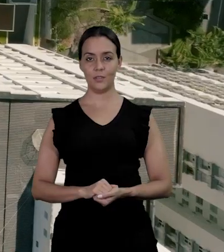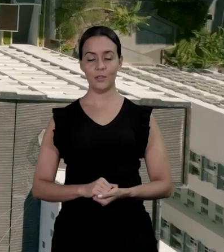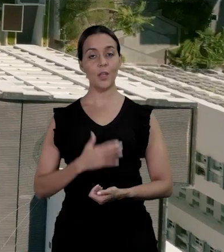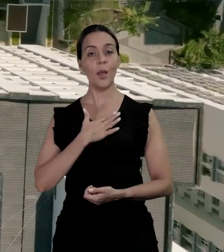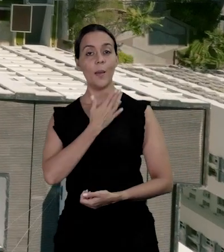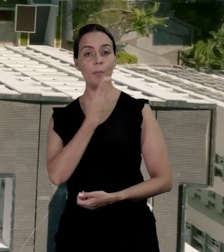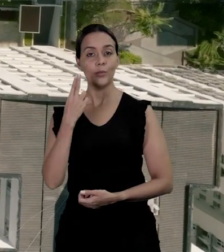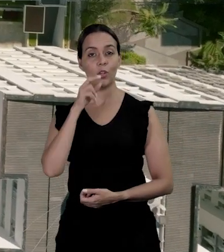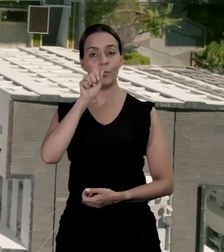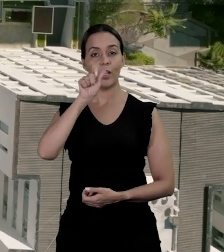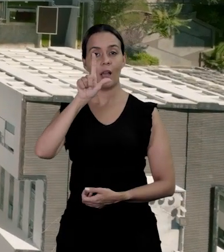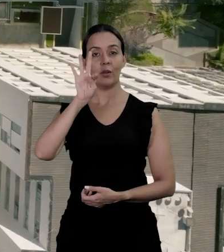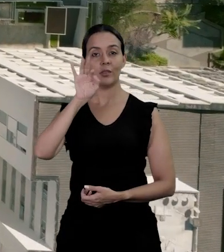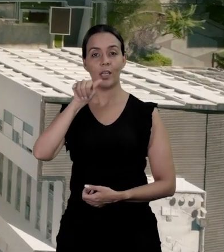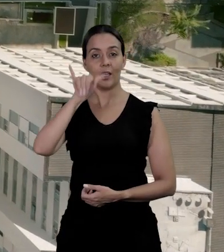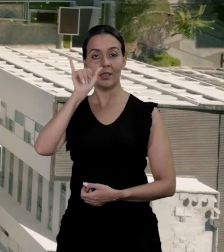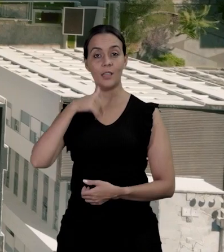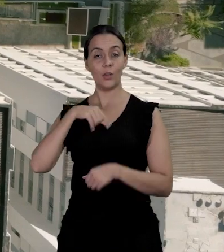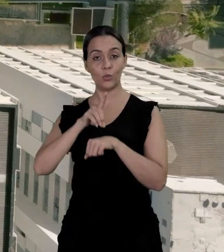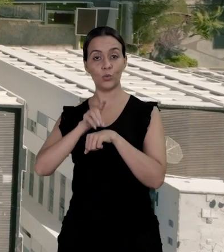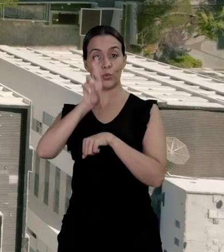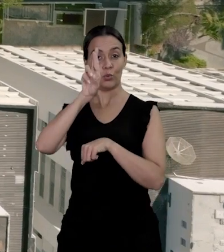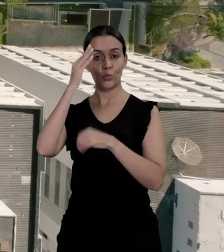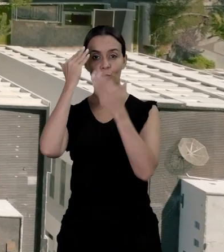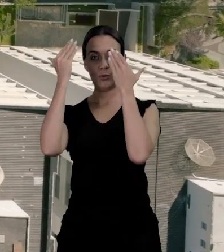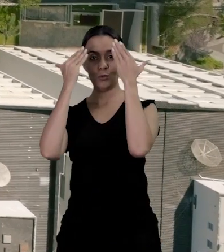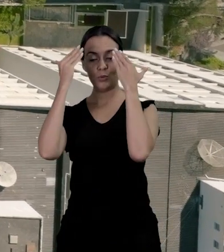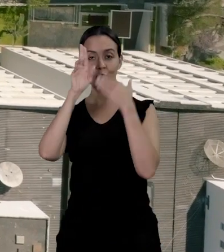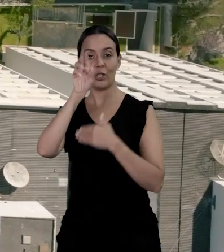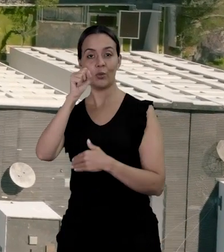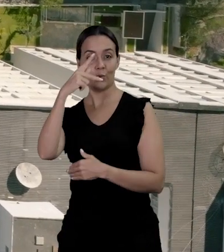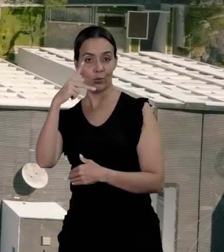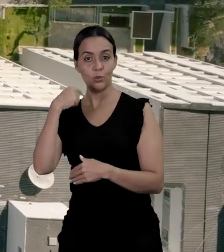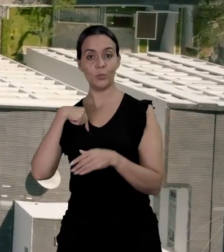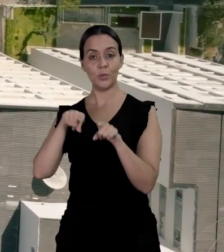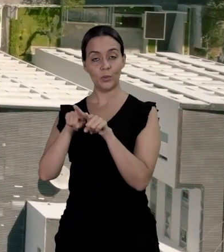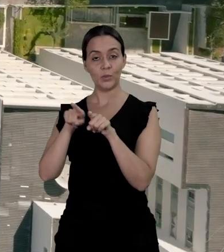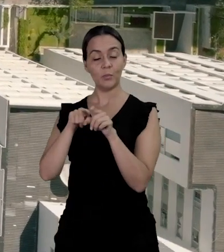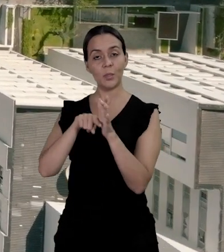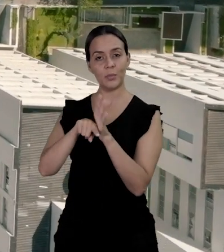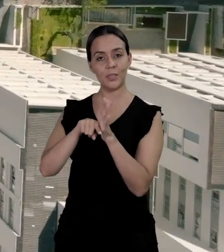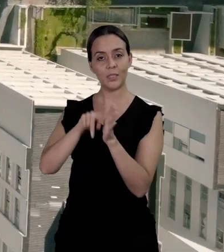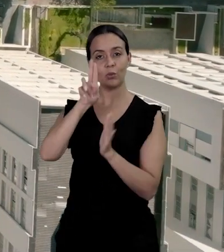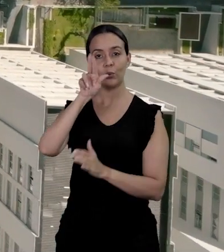Meu nome é Altay de Souza, sou doutor em psicologia pela USP, pesquisador na Unifesp,